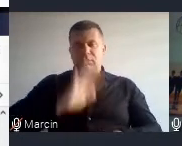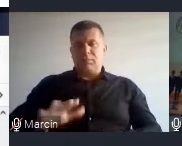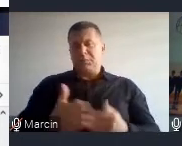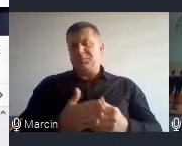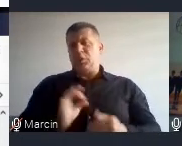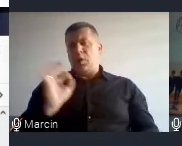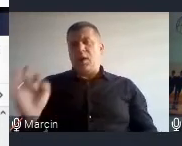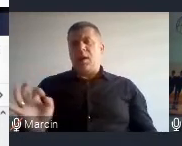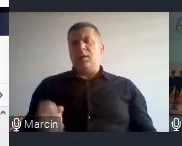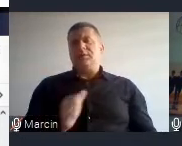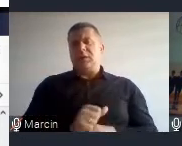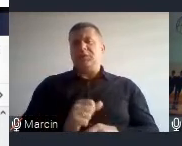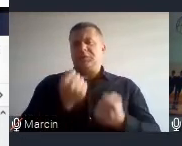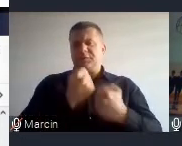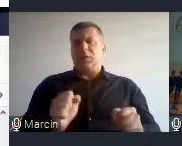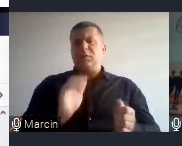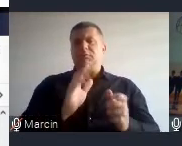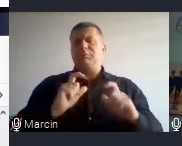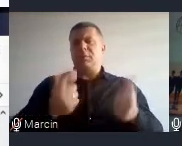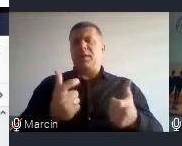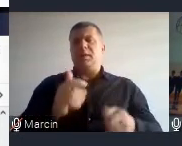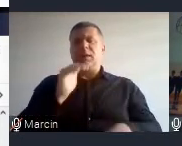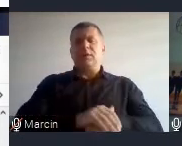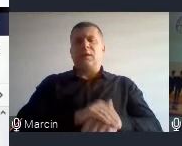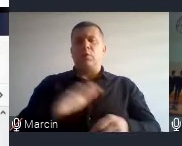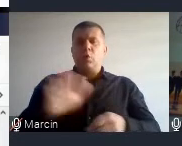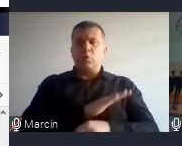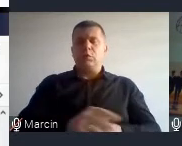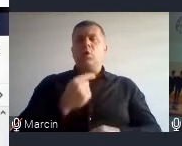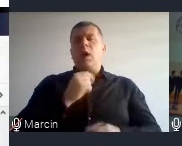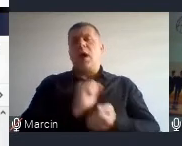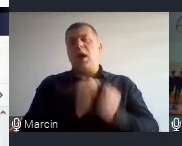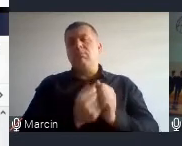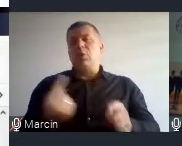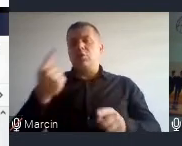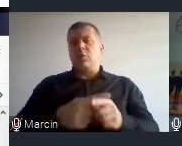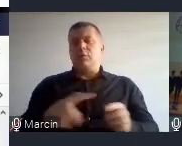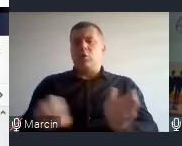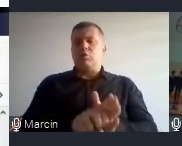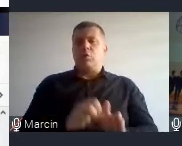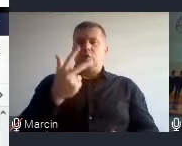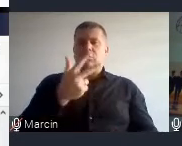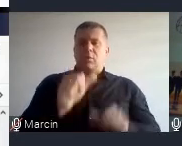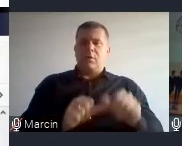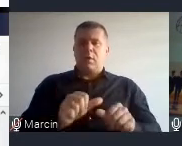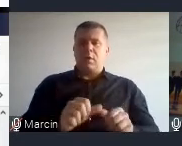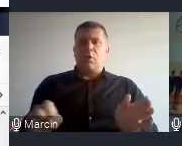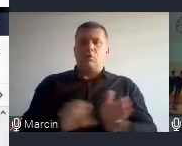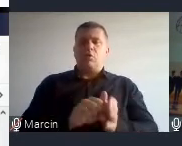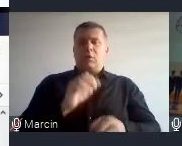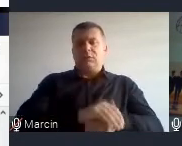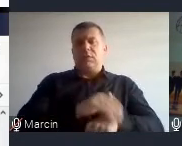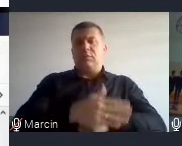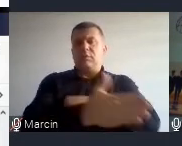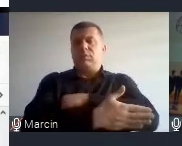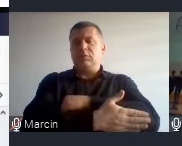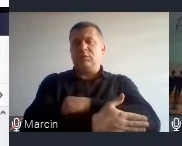zwolnione są przypadki zamówień uzupełniających lub dodatkowych. Do 3 lat do zamówienia podstawowego te dodatkowe dostawy